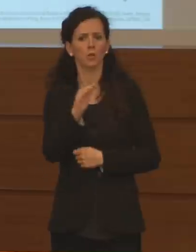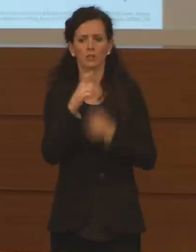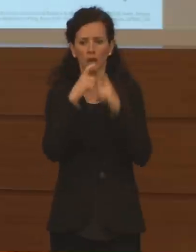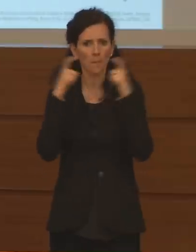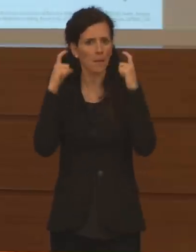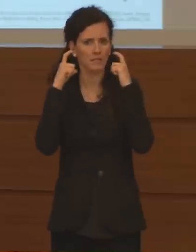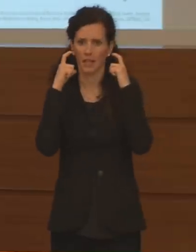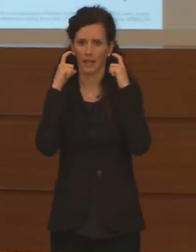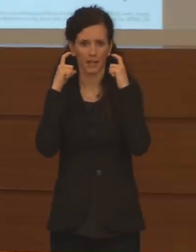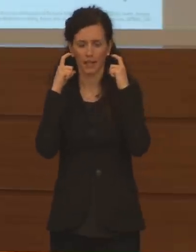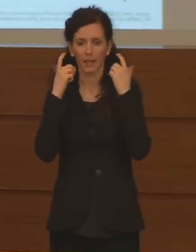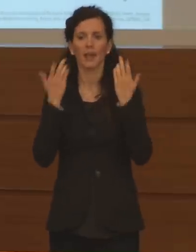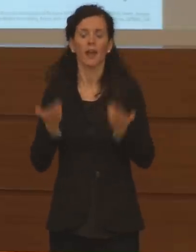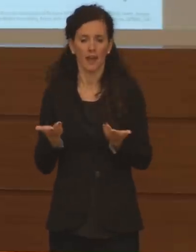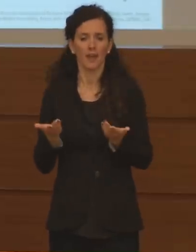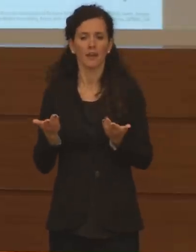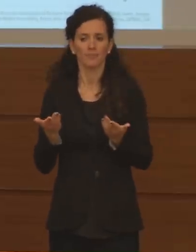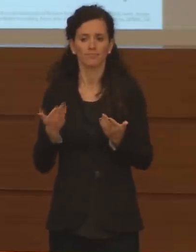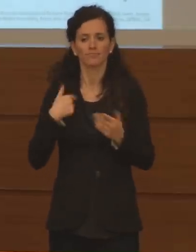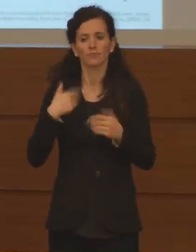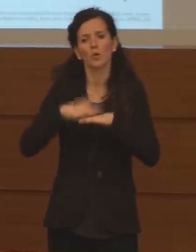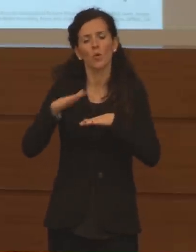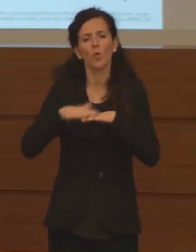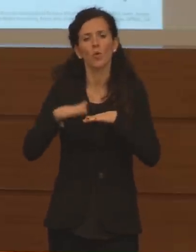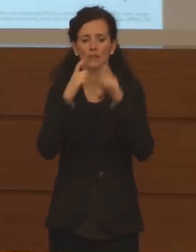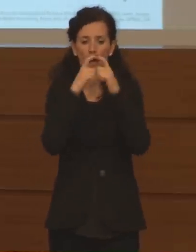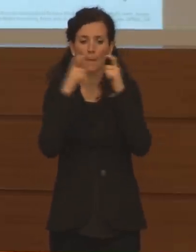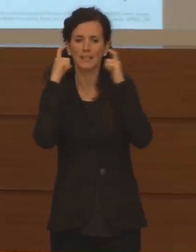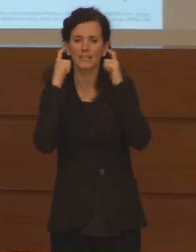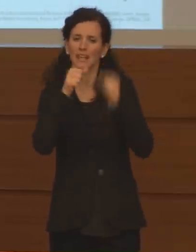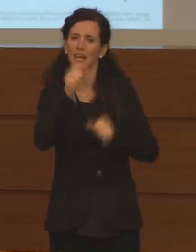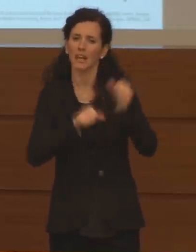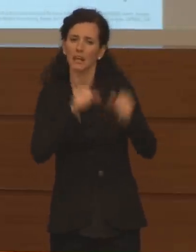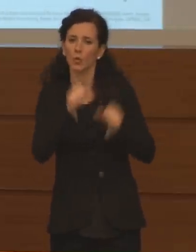andiamo a utilizzare si utilizzano mascherine chirurgiche e su questo che